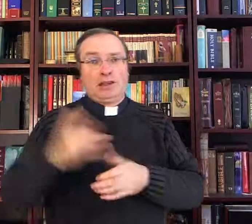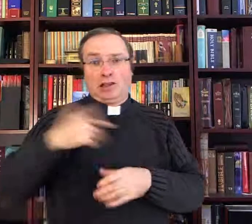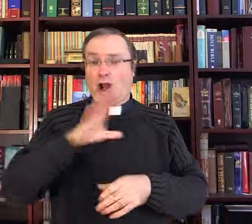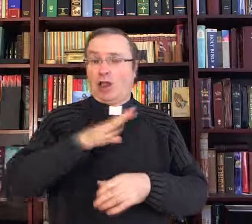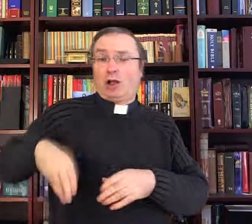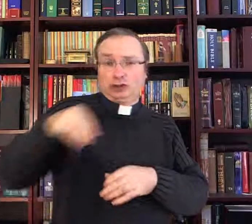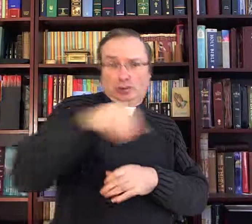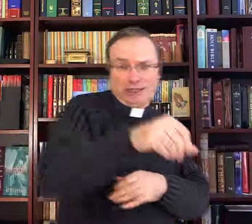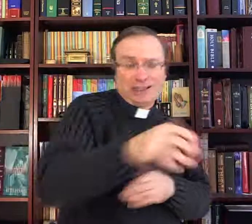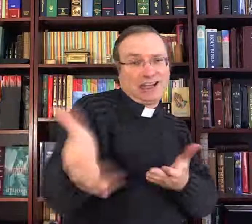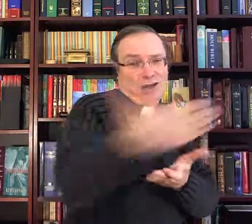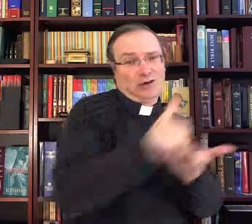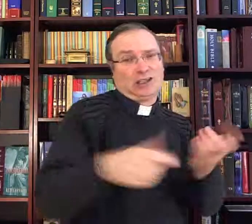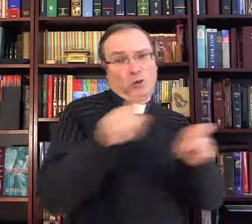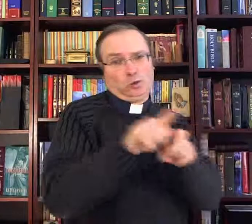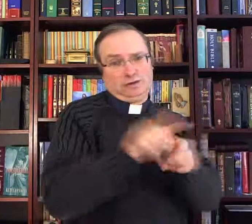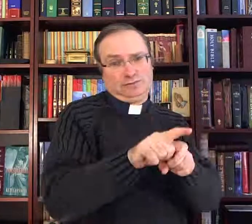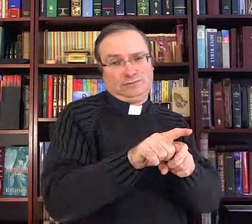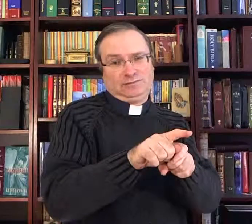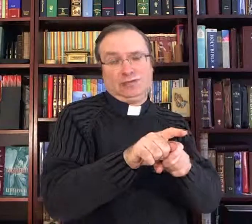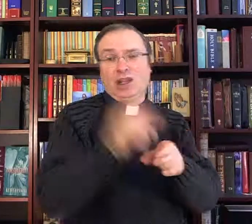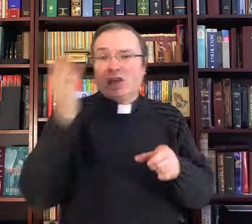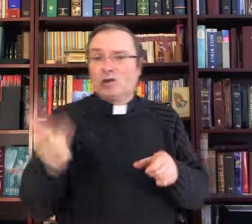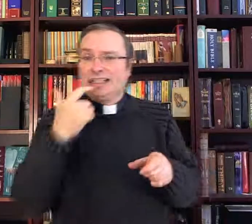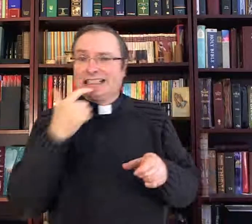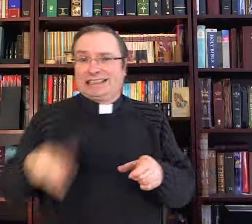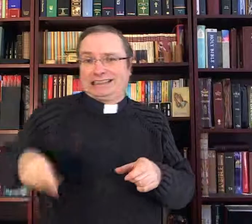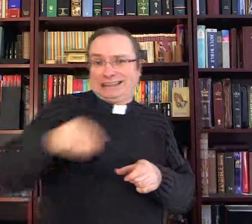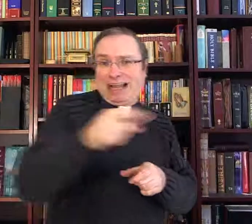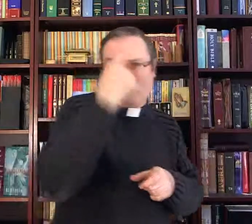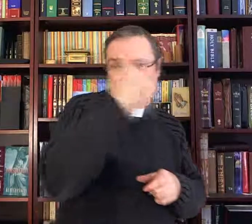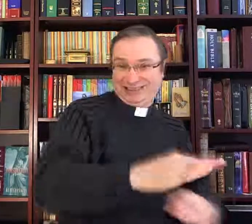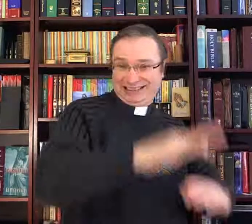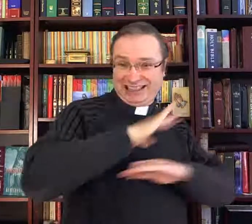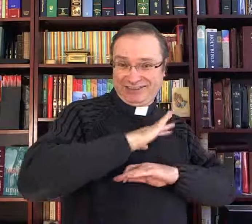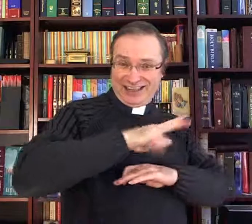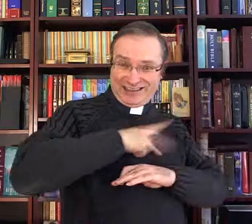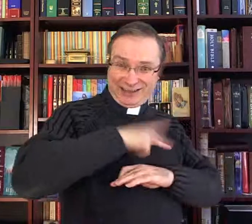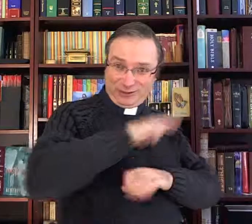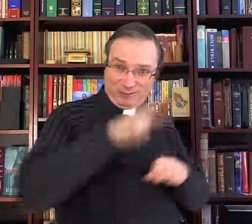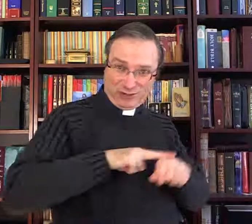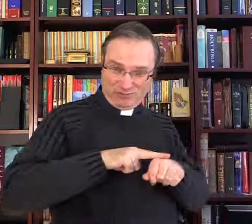Ce qu'il aura semé, il le récoltera aussi. Celui qui sème pour satisfaire sa nature propre